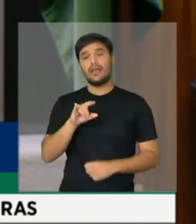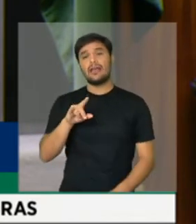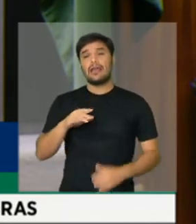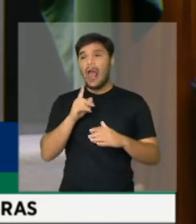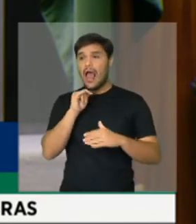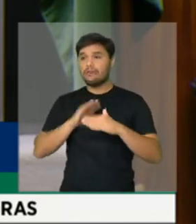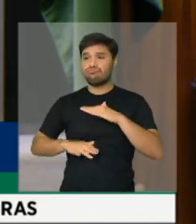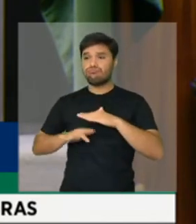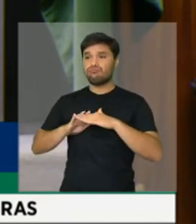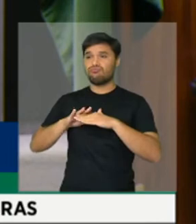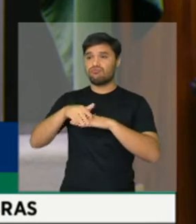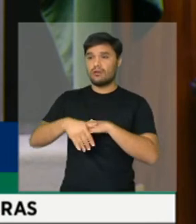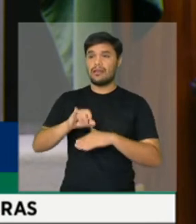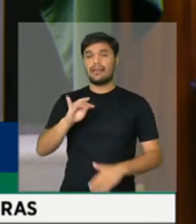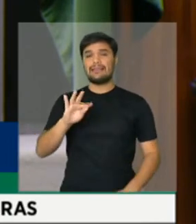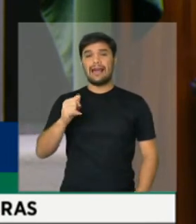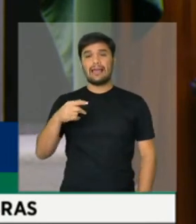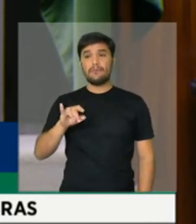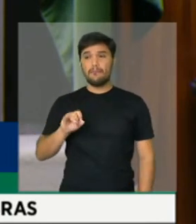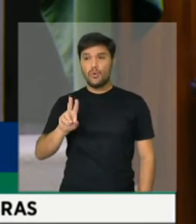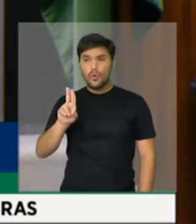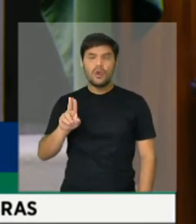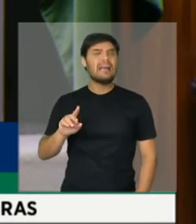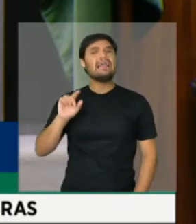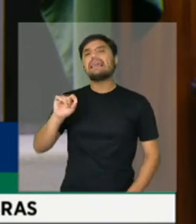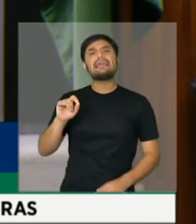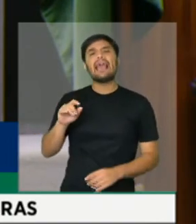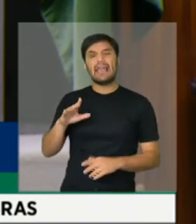EM MINAS GERAIS, EVITOU O APAGÃO DO RIO DE JANEIRO. DE SÃO PAULO E DE LÁ PARA CÁ ,